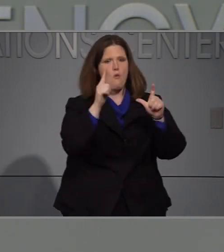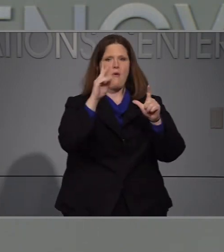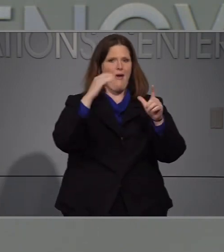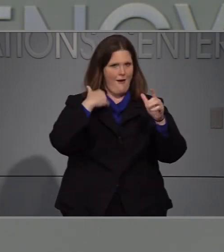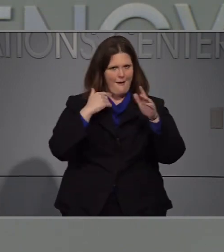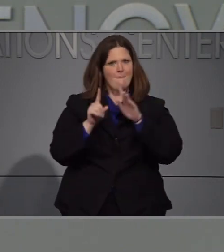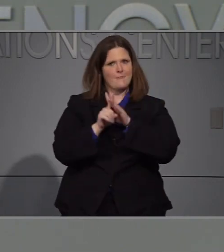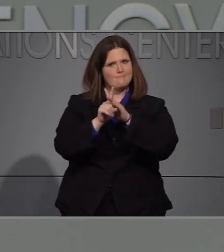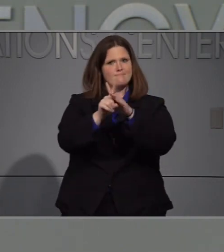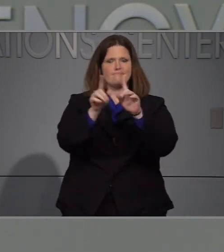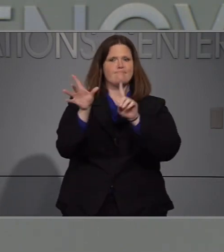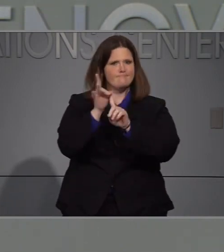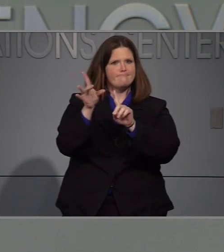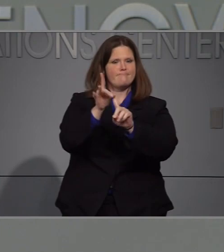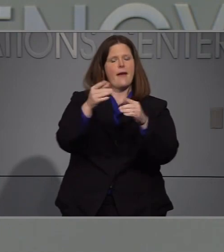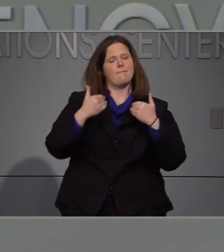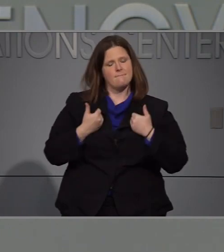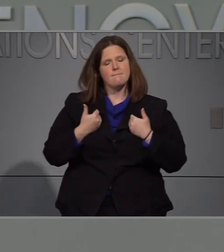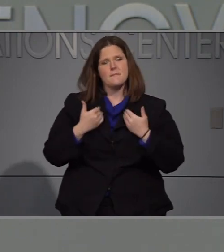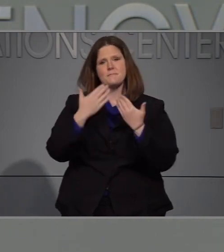partes del Estado. Gracias.